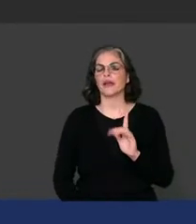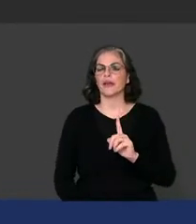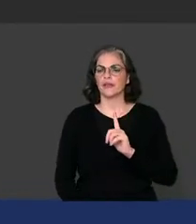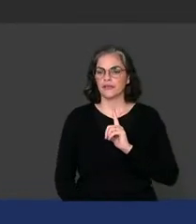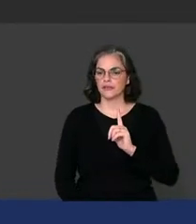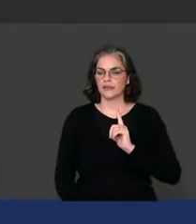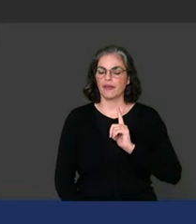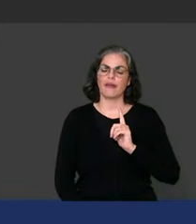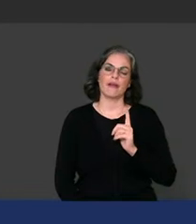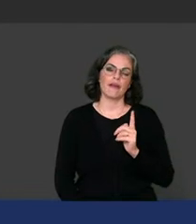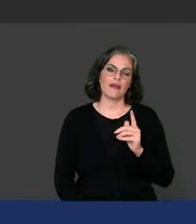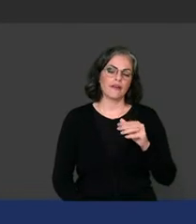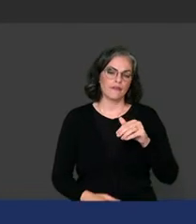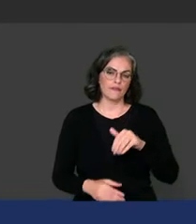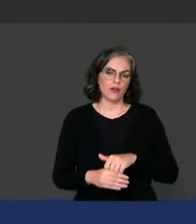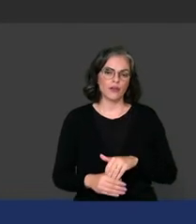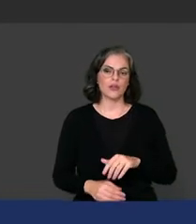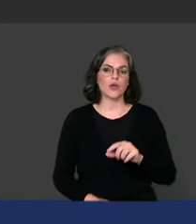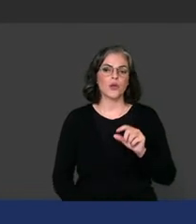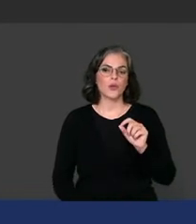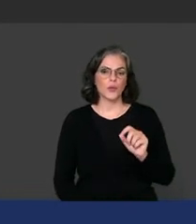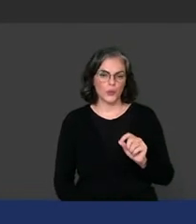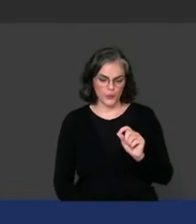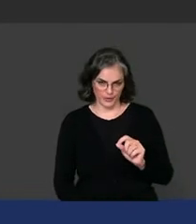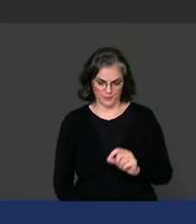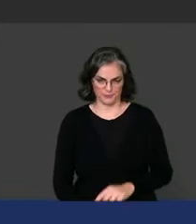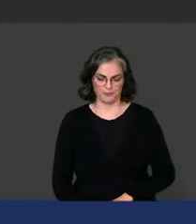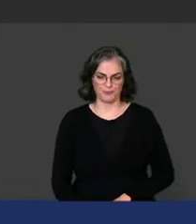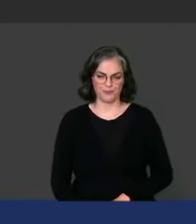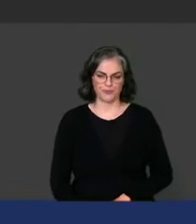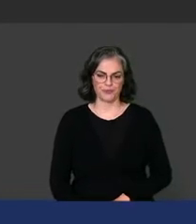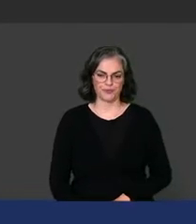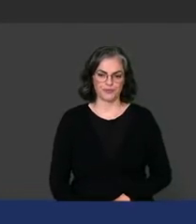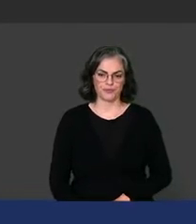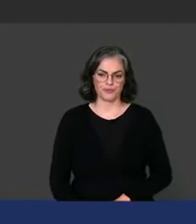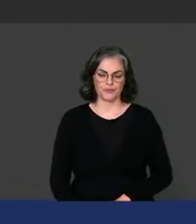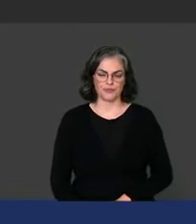UM REGISTRO DE UMA PERCA QUE NÃO TEM LIMITE, NÃO TEM TAMANHO, PARA CULTURA, PARA A